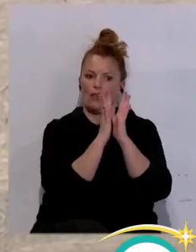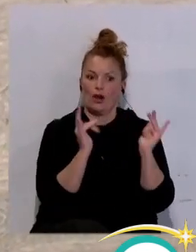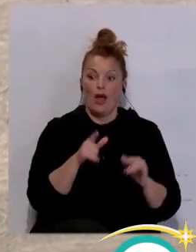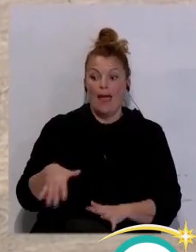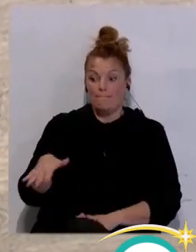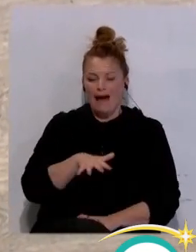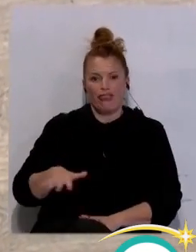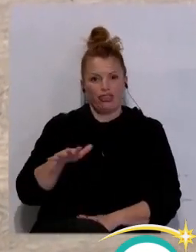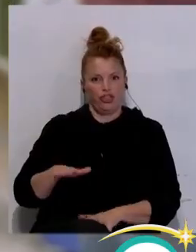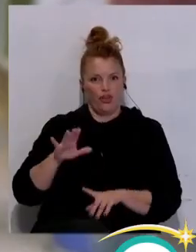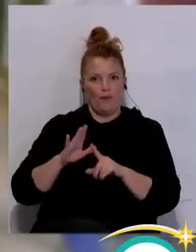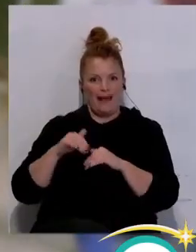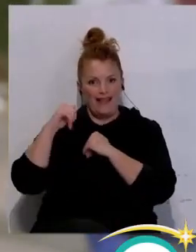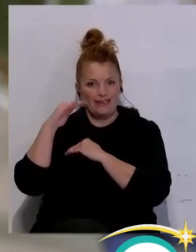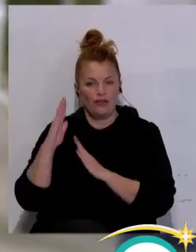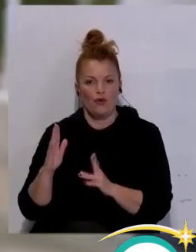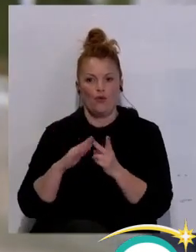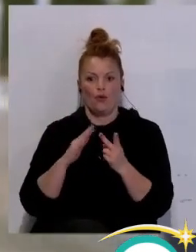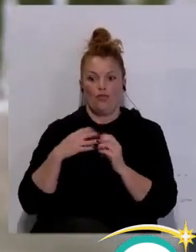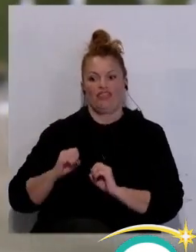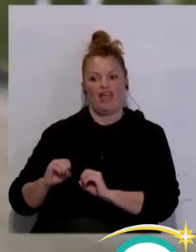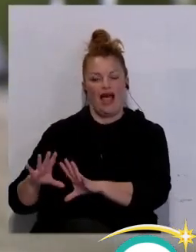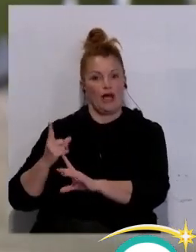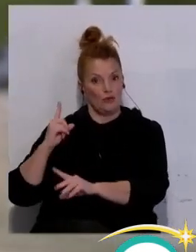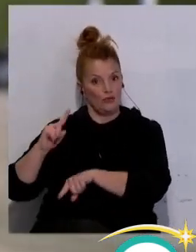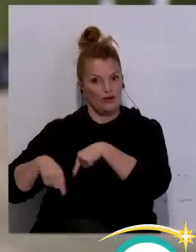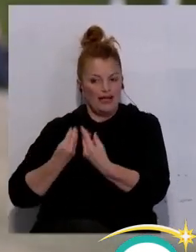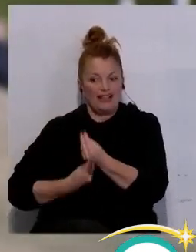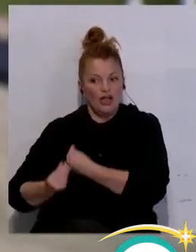no solo permiten a las familias poder dejar a sus hijos durante su jornada laboral también